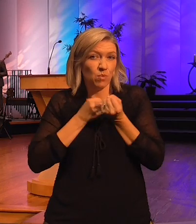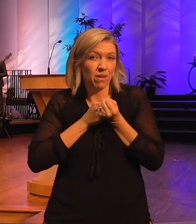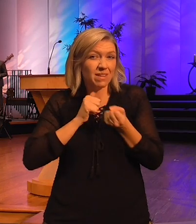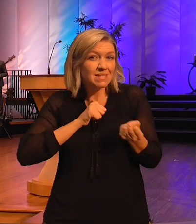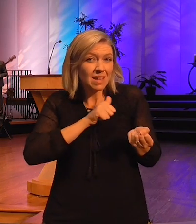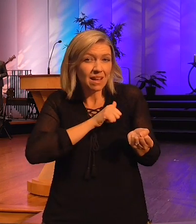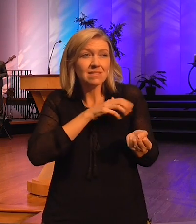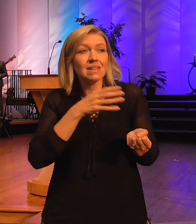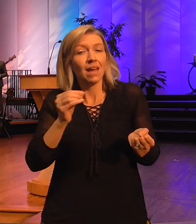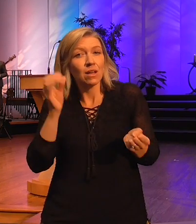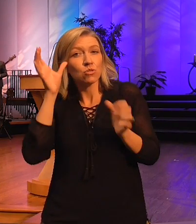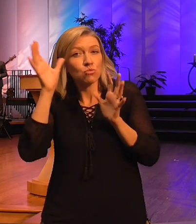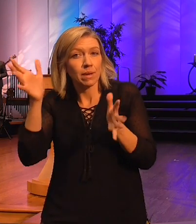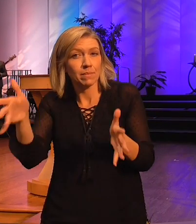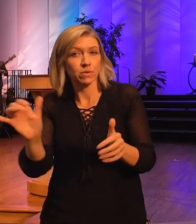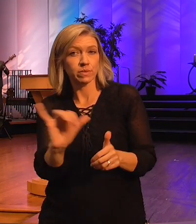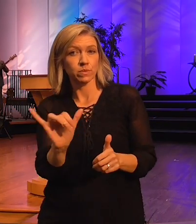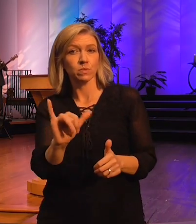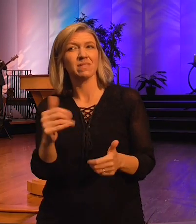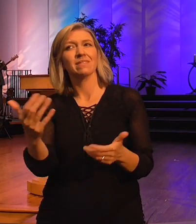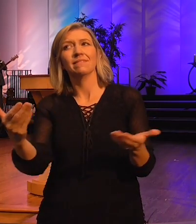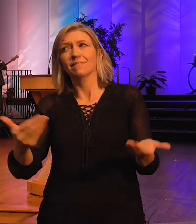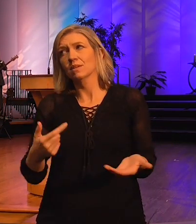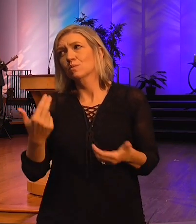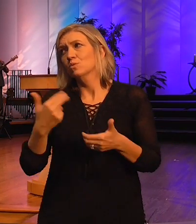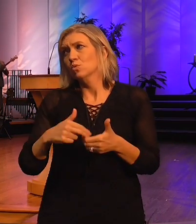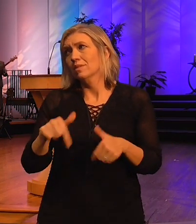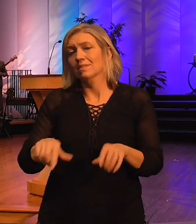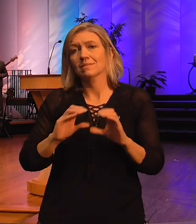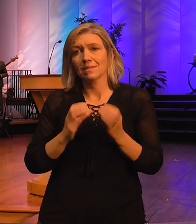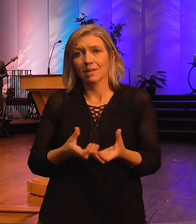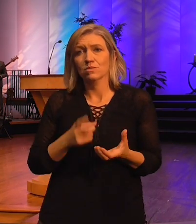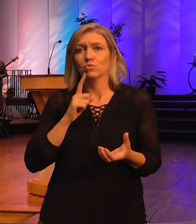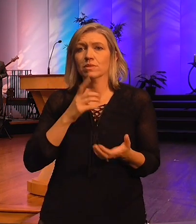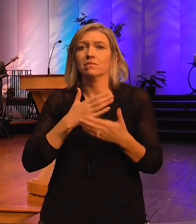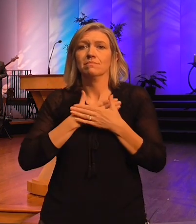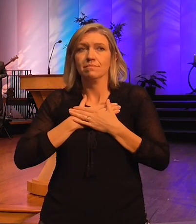simplemente Te invito a unirte a mí en esta clase, es muy bueno para todos nosotros. Maravilloso, gracias,